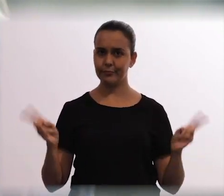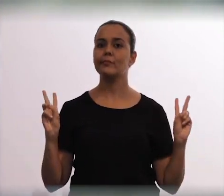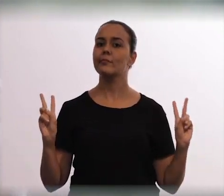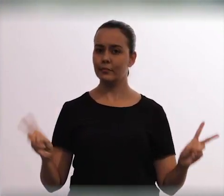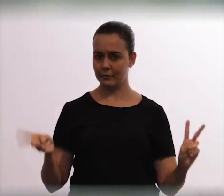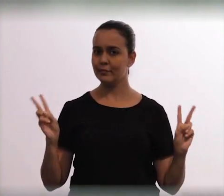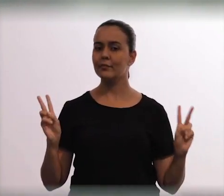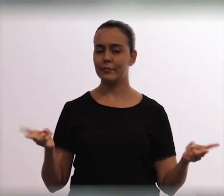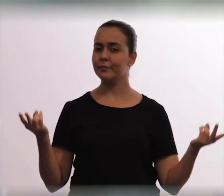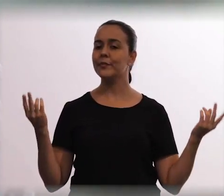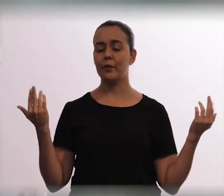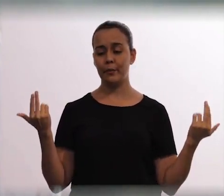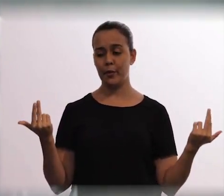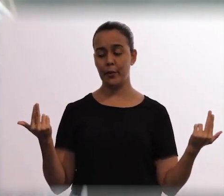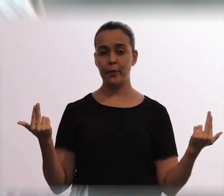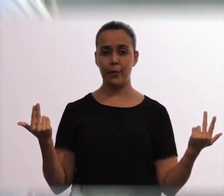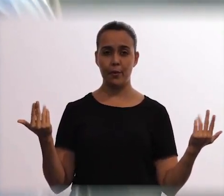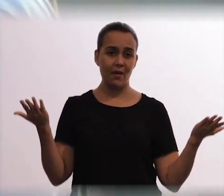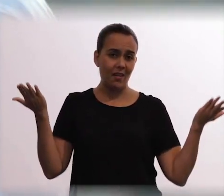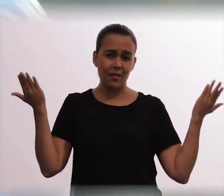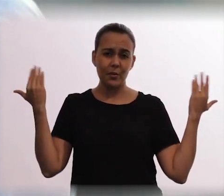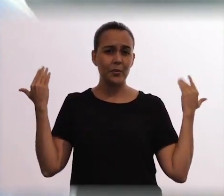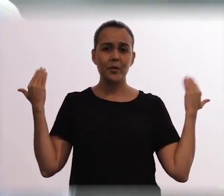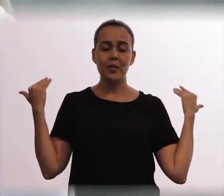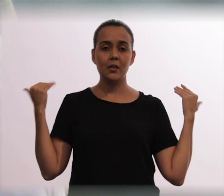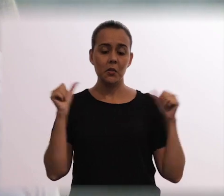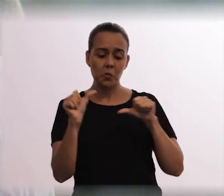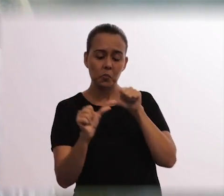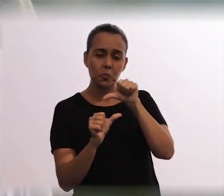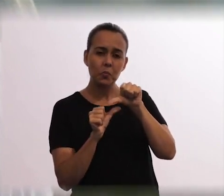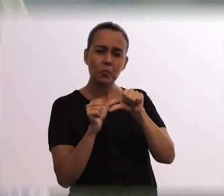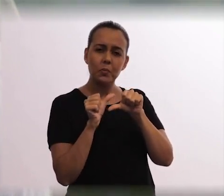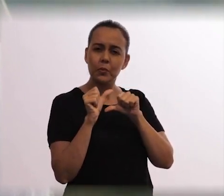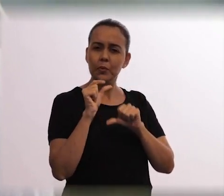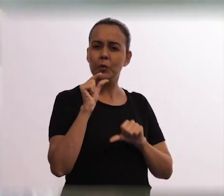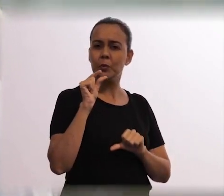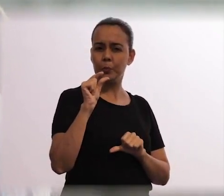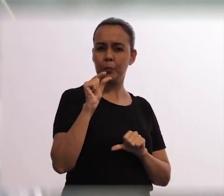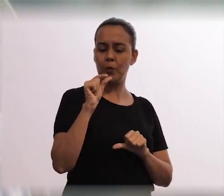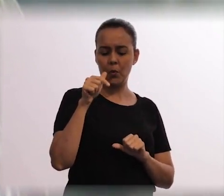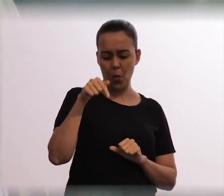Mas num país como o Brasil, essas estruturas, elas estão bem fincadinhas, viu? Bem arraigadas,